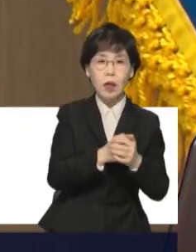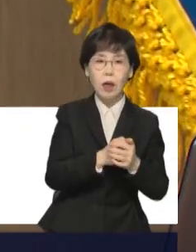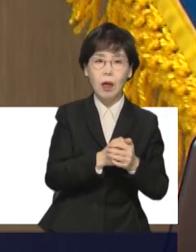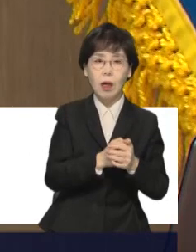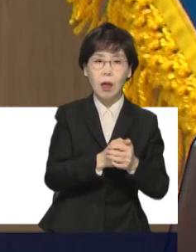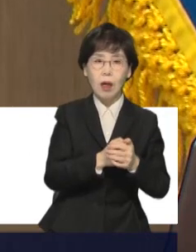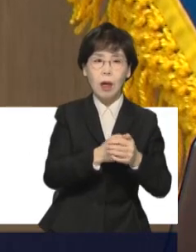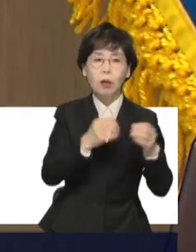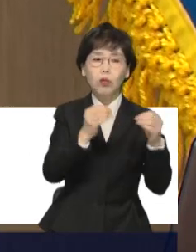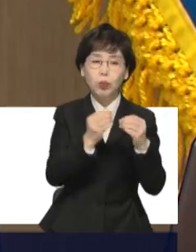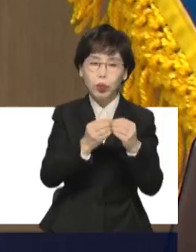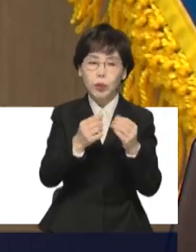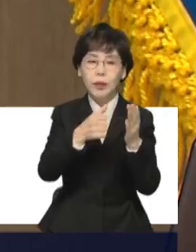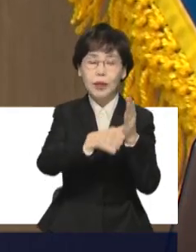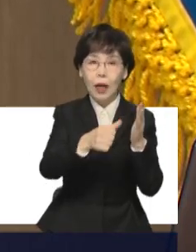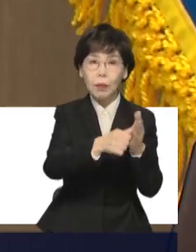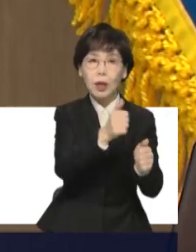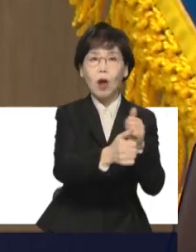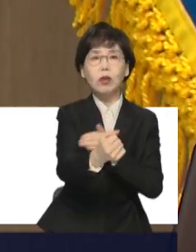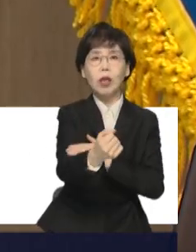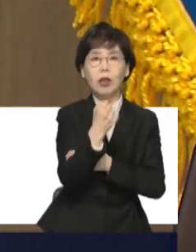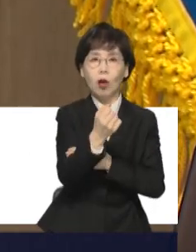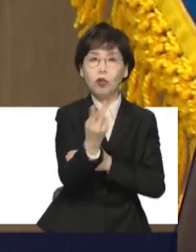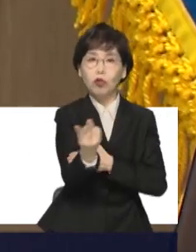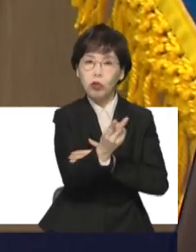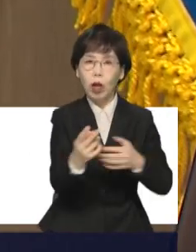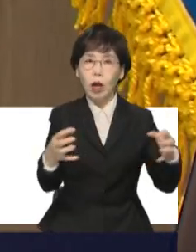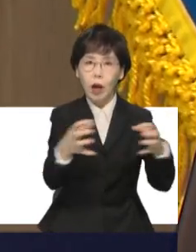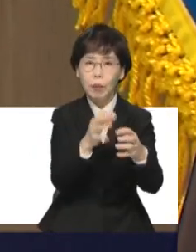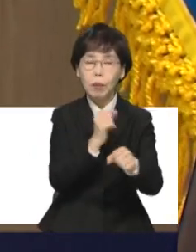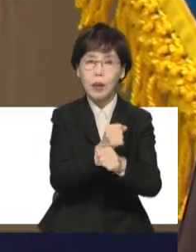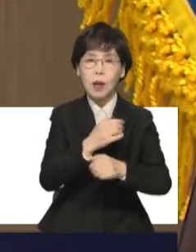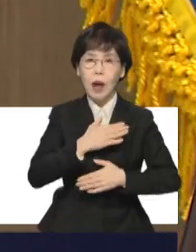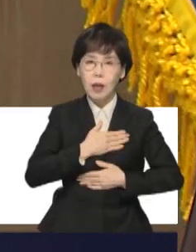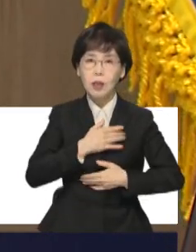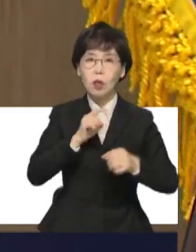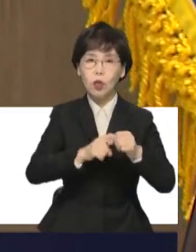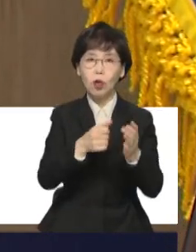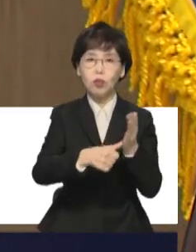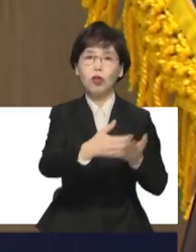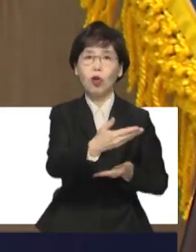경쟁력이 연계되어 안정적인 공급망을 구축하게 될 것입니다.